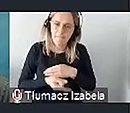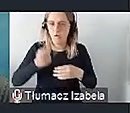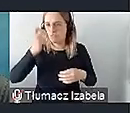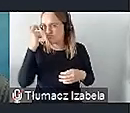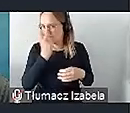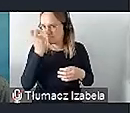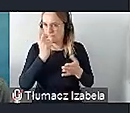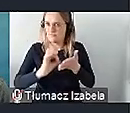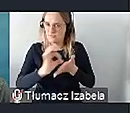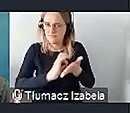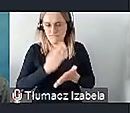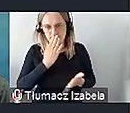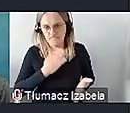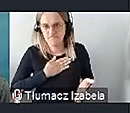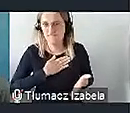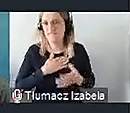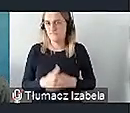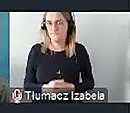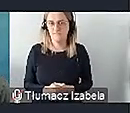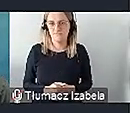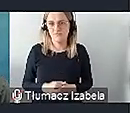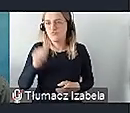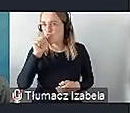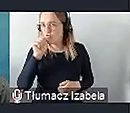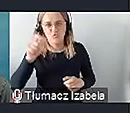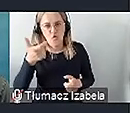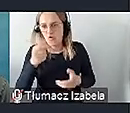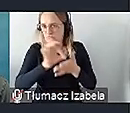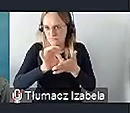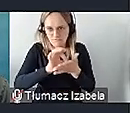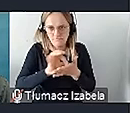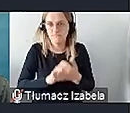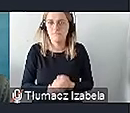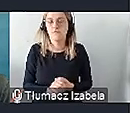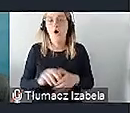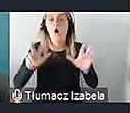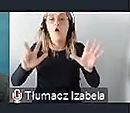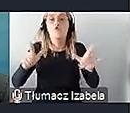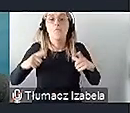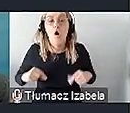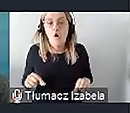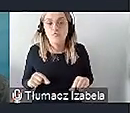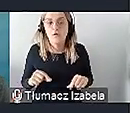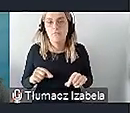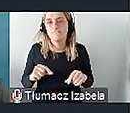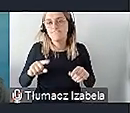i prawdopodobnie rysują sobie coś codziennie. No i 8 osób, które pracują w stylu Picasso.